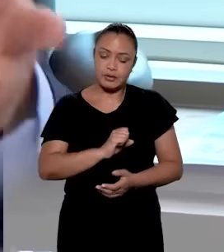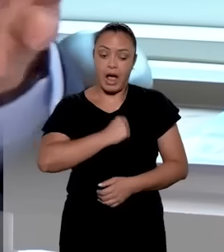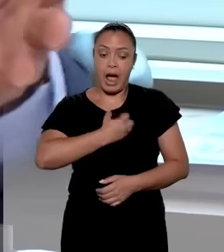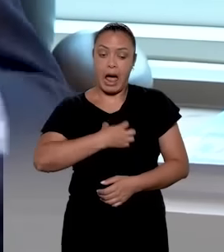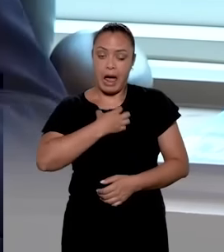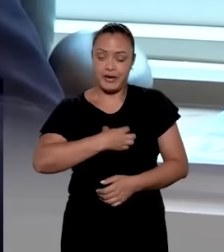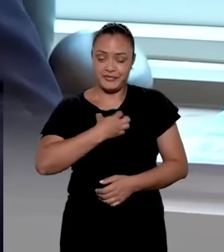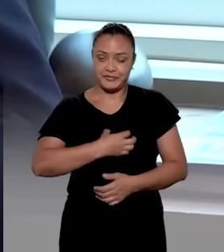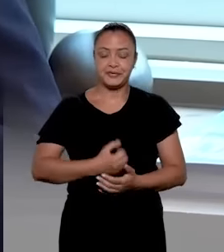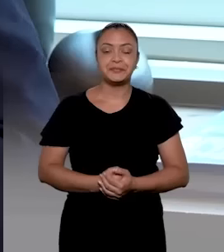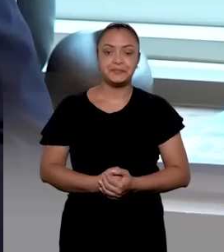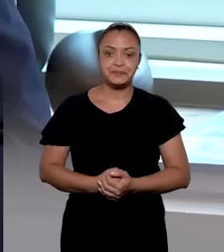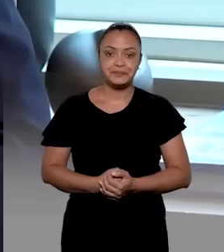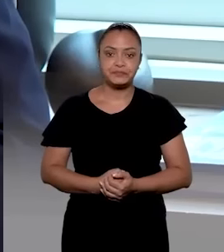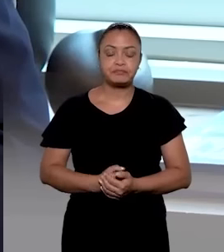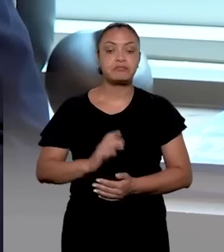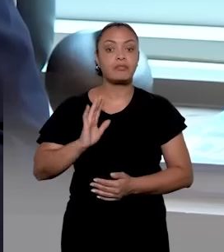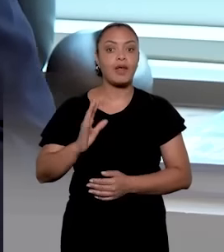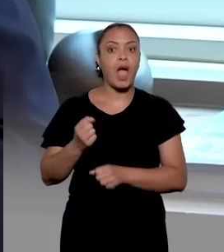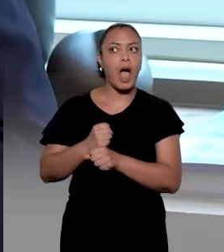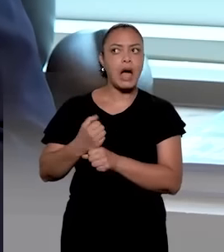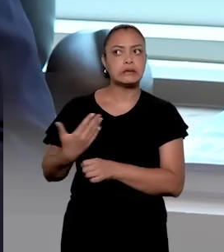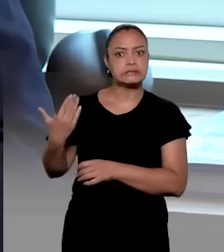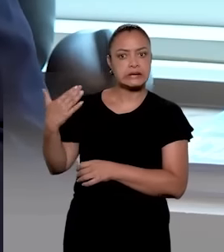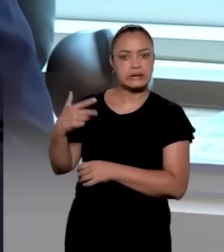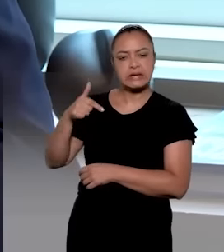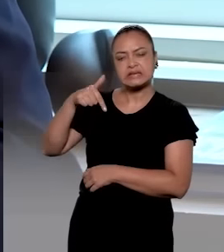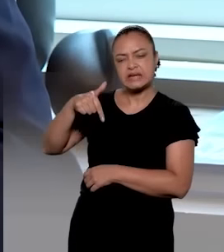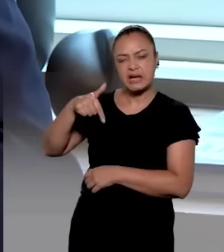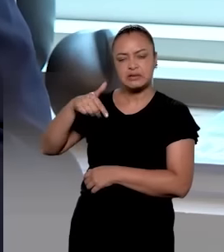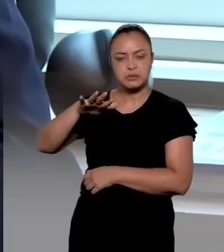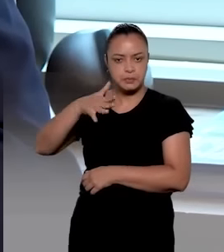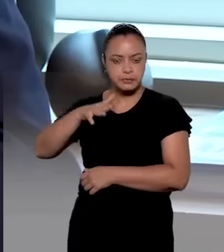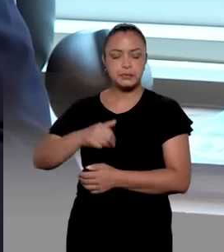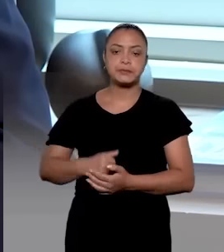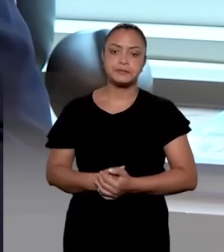o pessoal fica mais com raiva de você ainda. Até que alguns anos atrás, há uns 7 anos atrás,